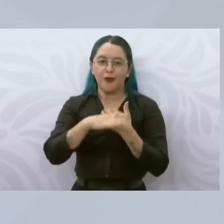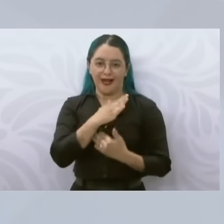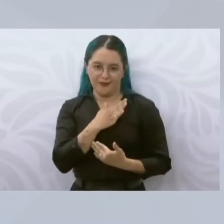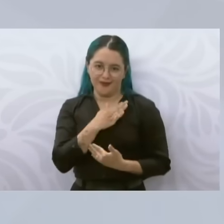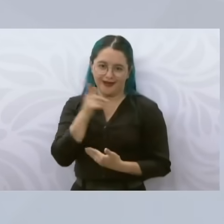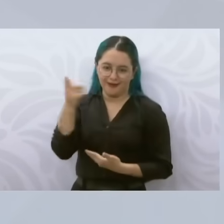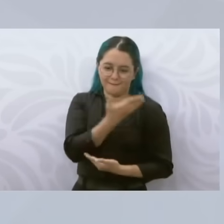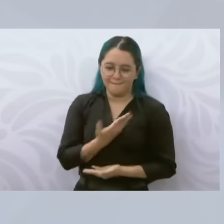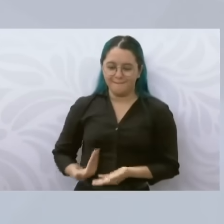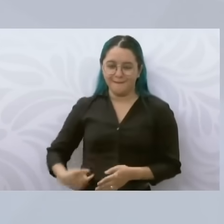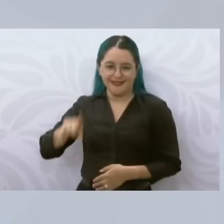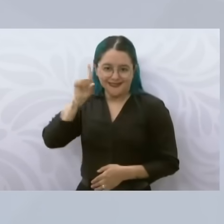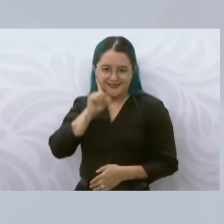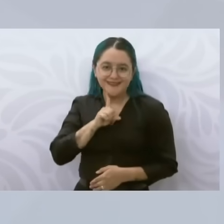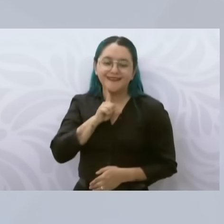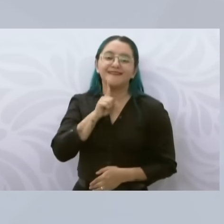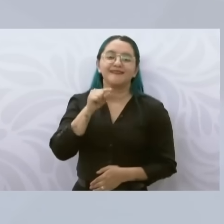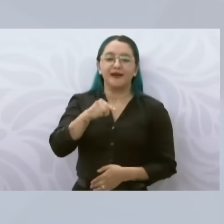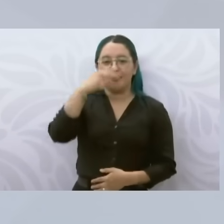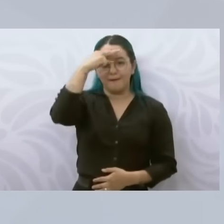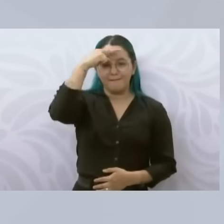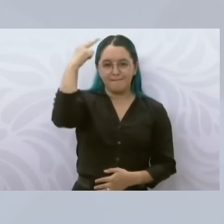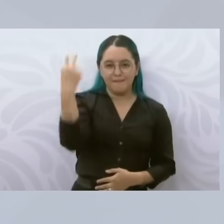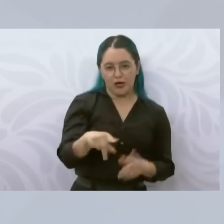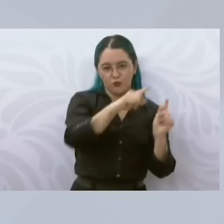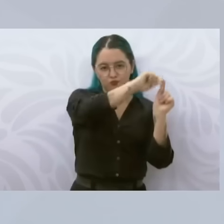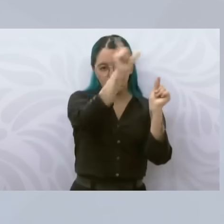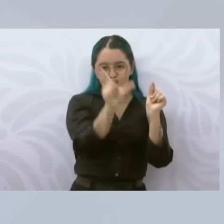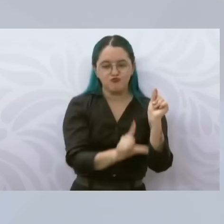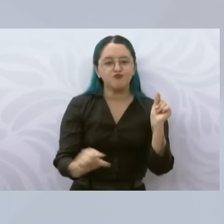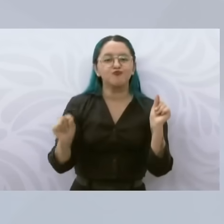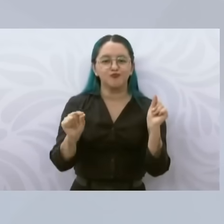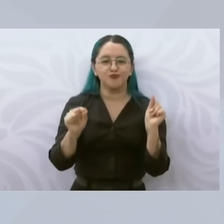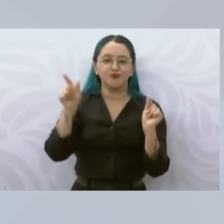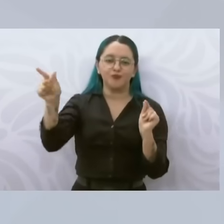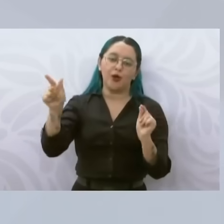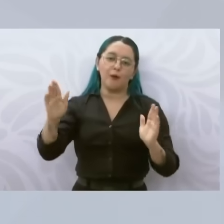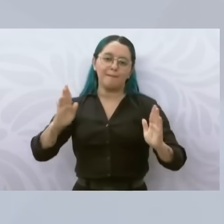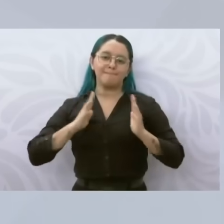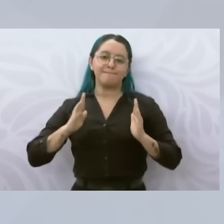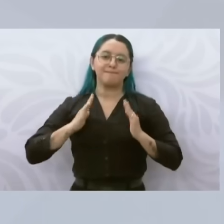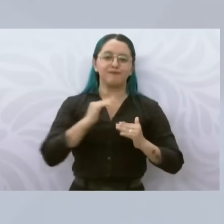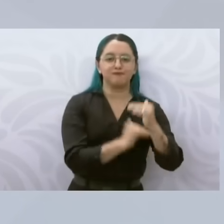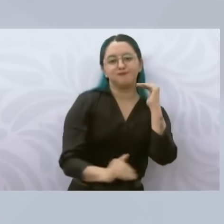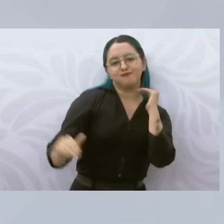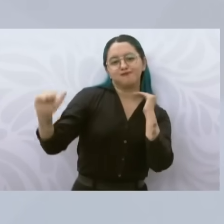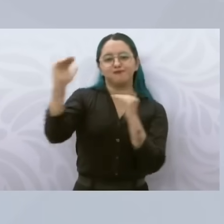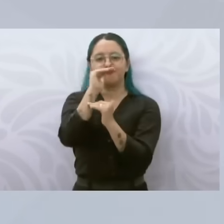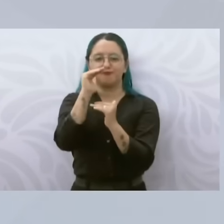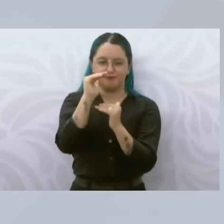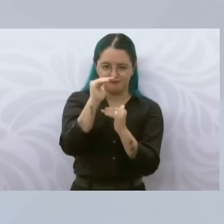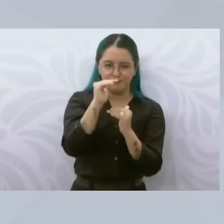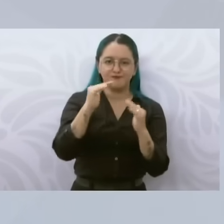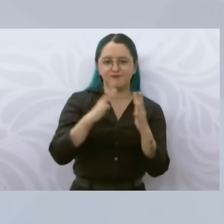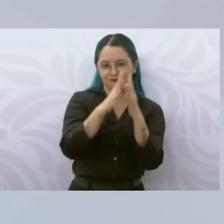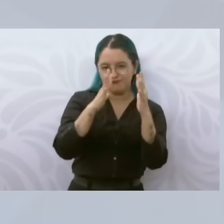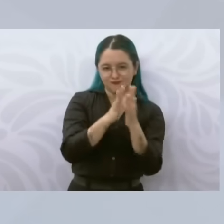constitucional de los Estados Unidos Mexicanos y comandanta suprema de las fuerzas armadas es un